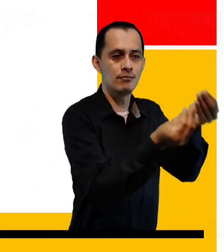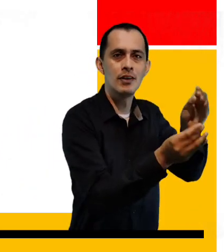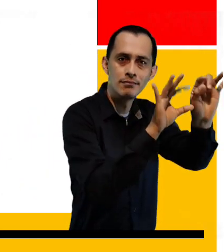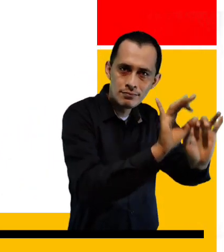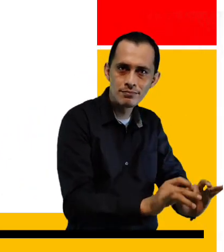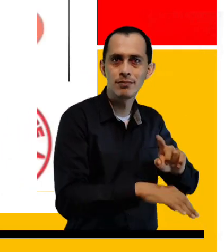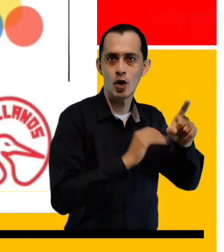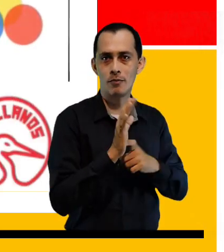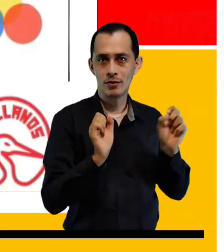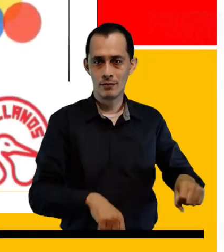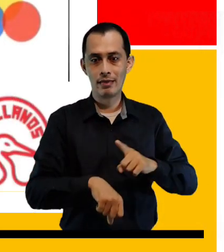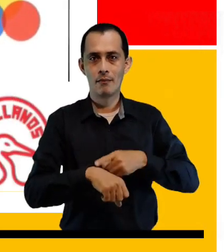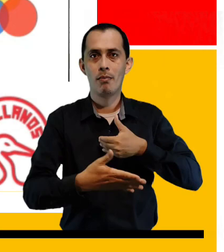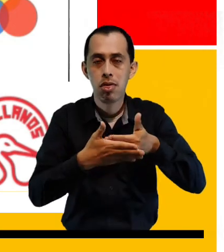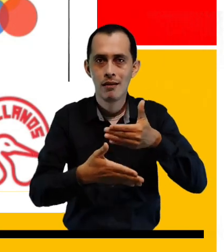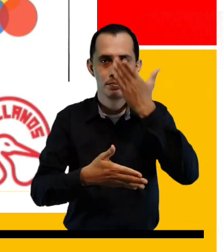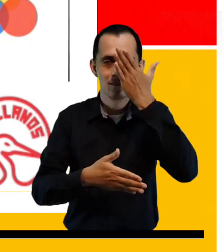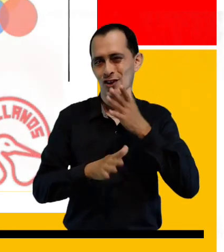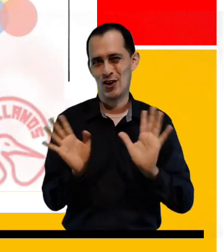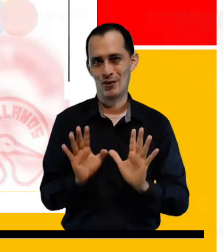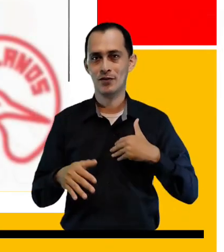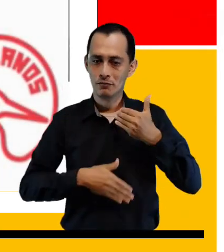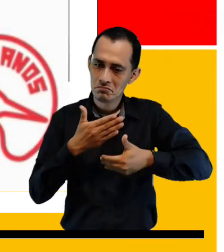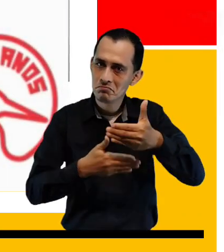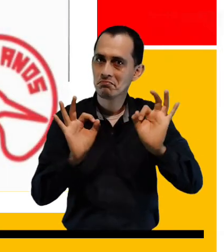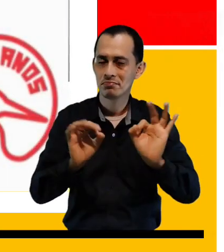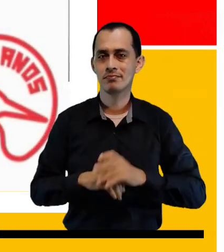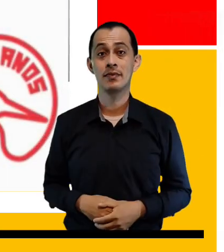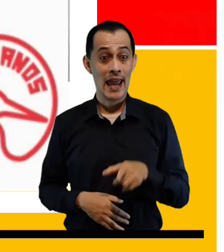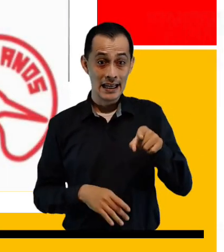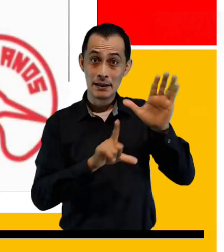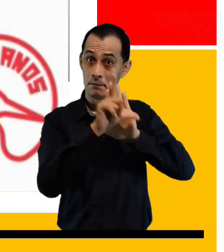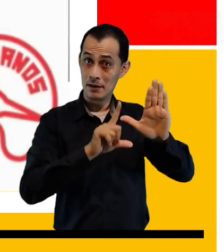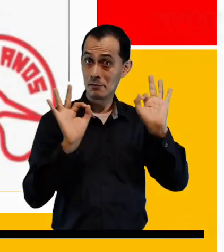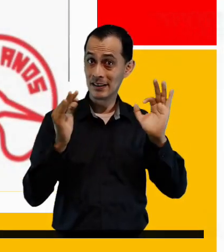Espero que este tutorial haya sido de utilidad y nos vemos en la próxima!.